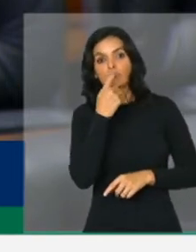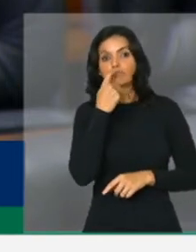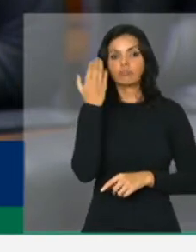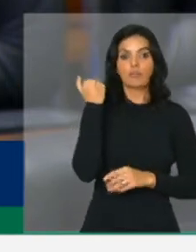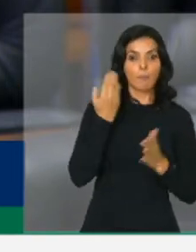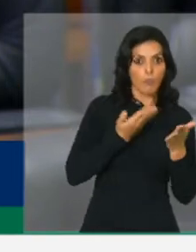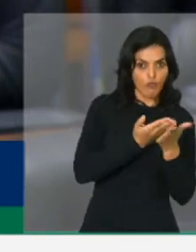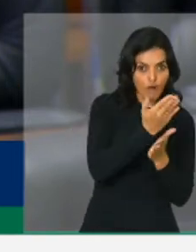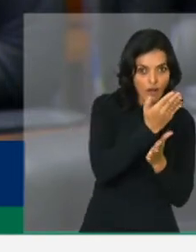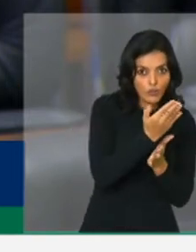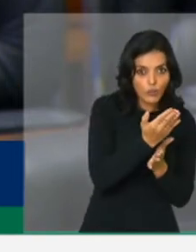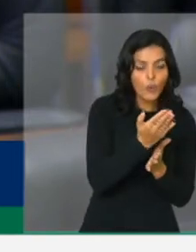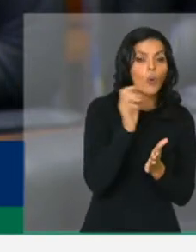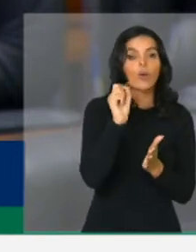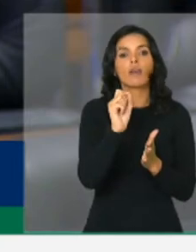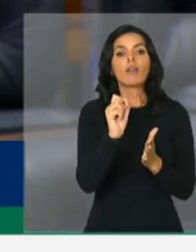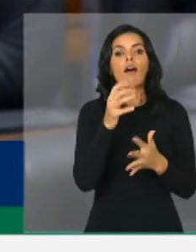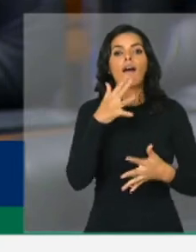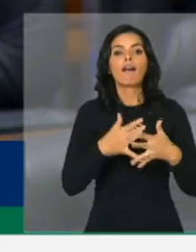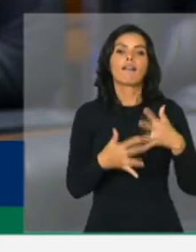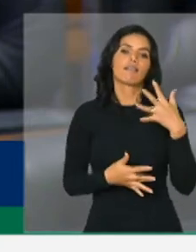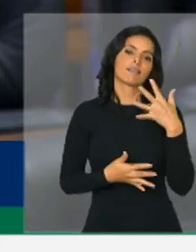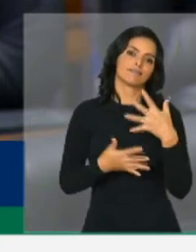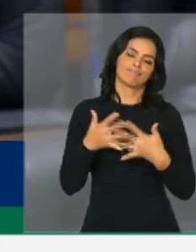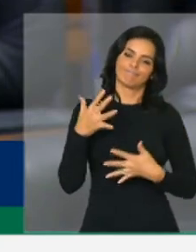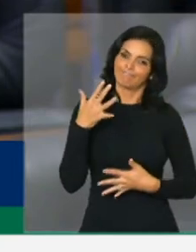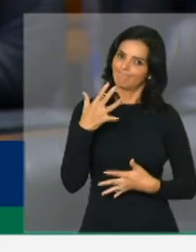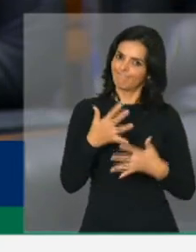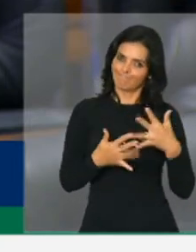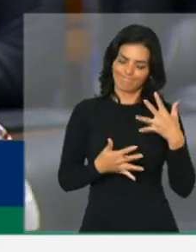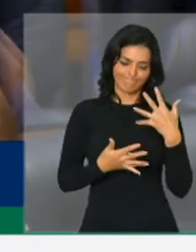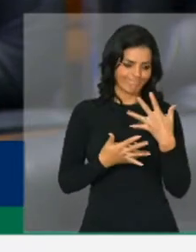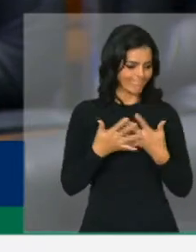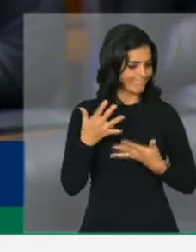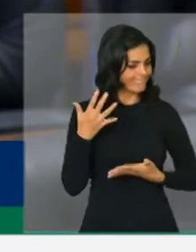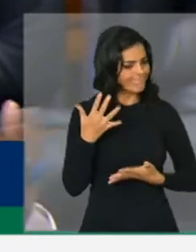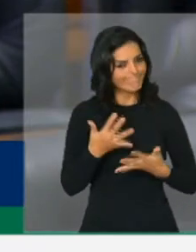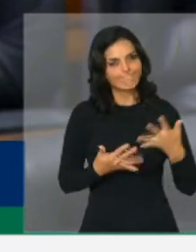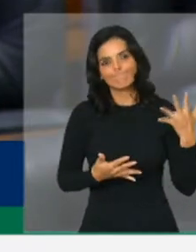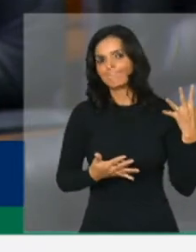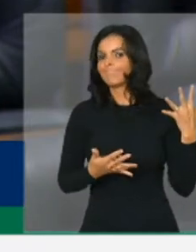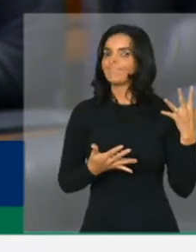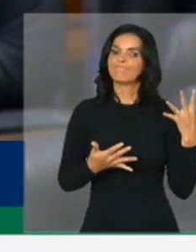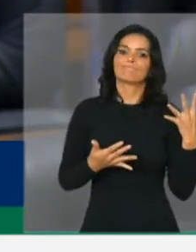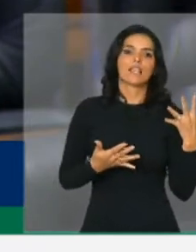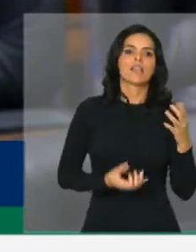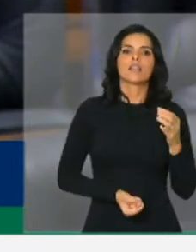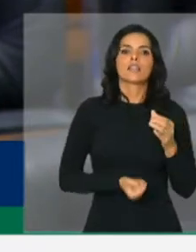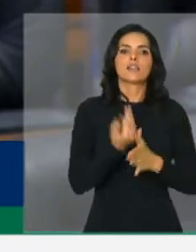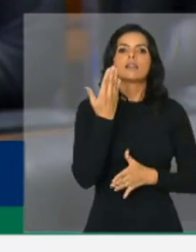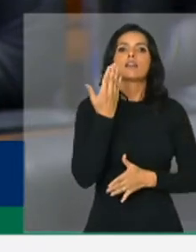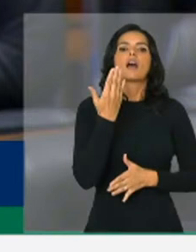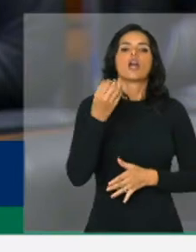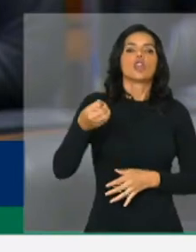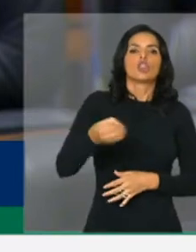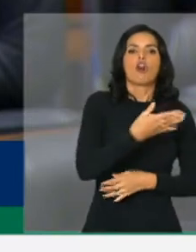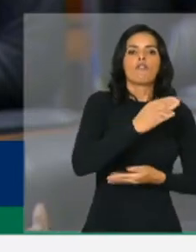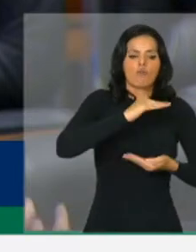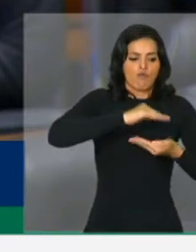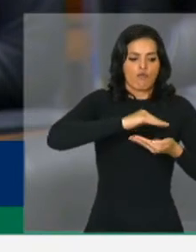E NORDESTE É QUE NÓS GOSTARÍAMOS DE NÃO ESTAR VOTANDO ESTE TEXTO QUE EXCLUI OS FUNDOS AQUI MENCIONADOS. OBRIGADA, PRESIDENTE.